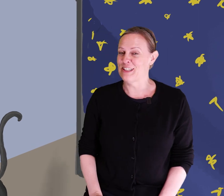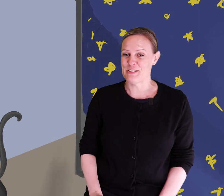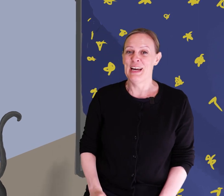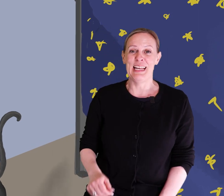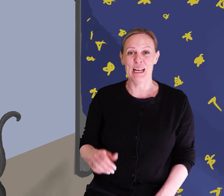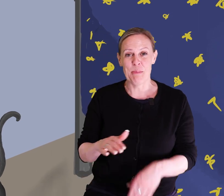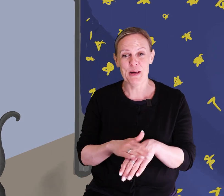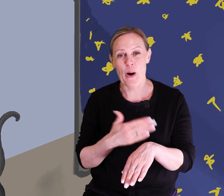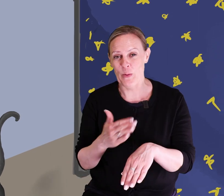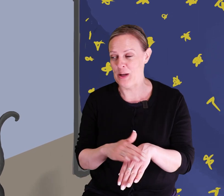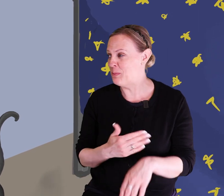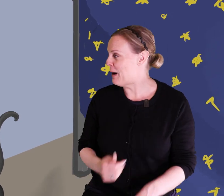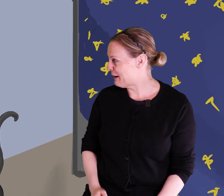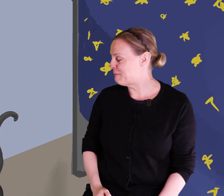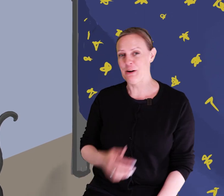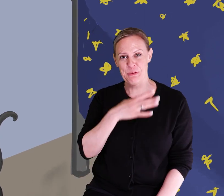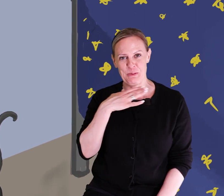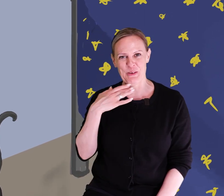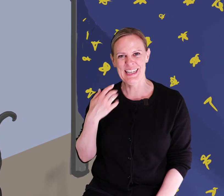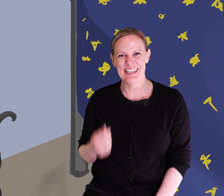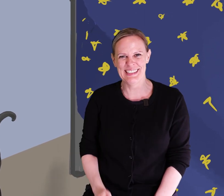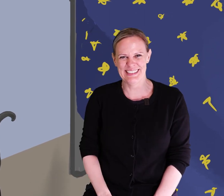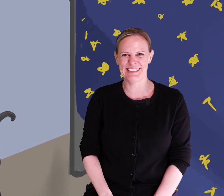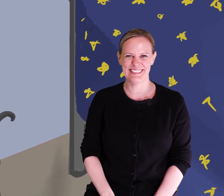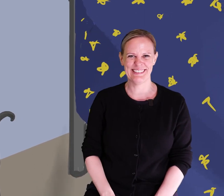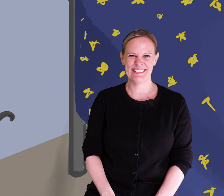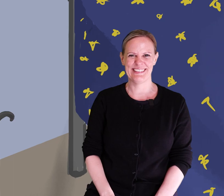alltså lilla Mjau är ju bara för rolig